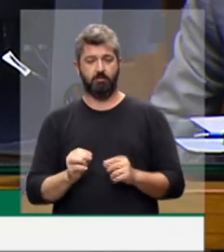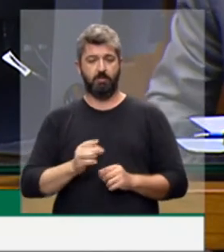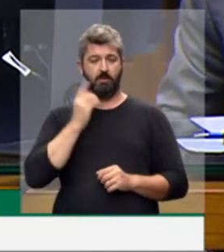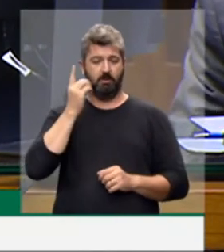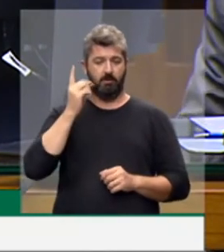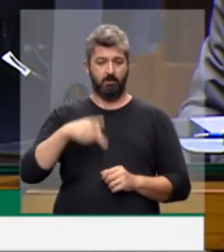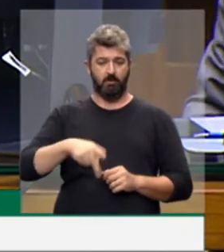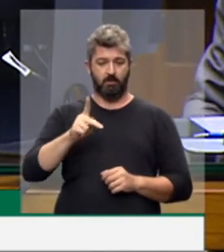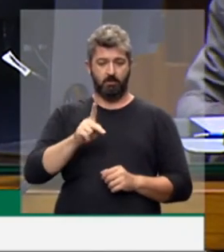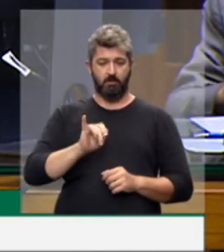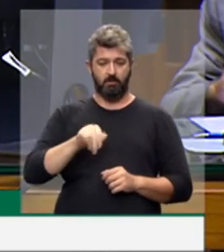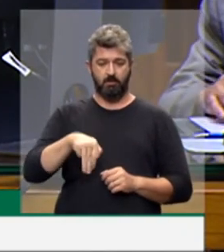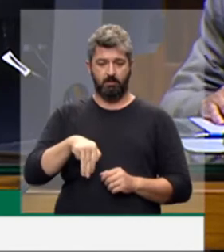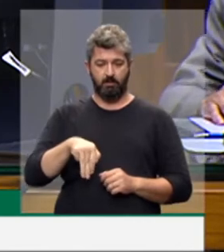CONVIDO PARA ENCAMINHAR CONTRA